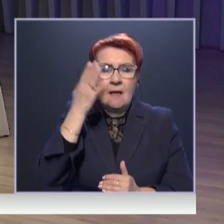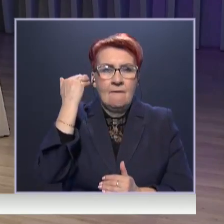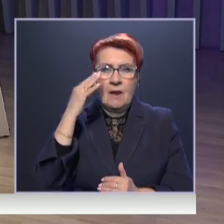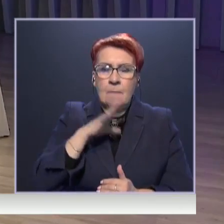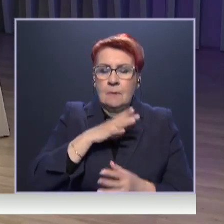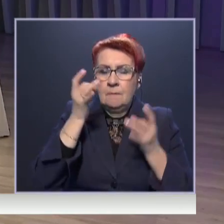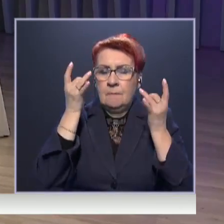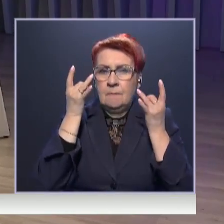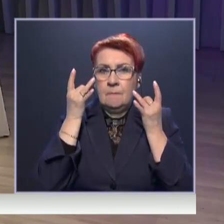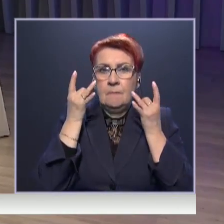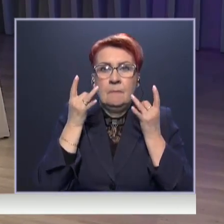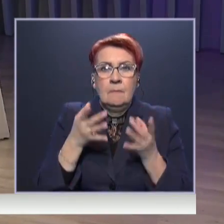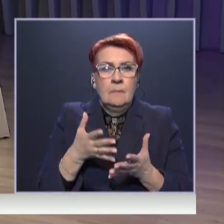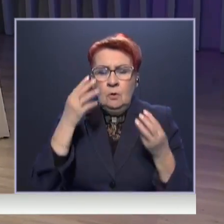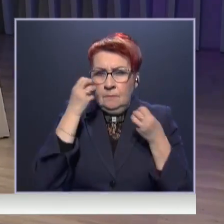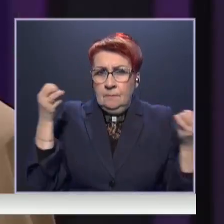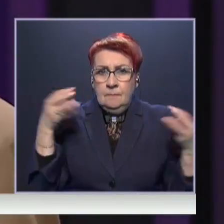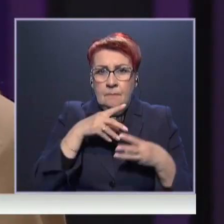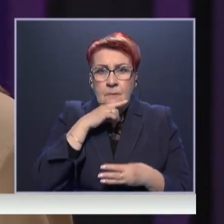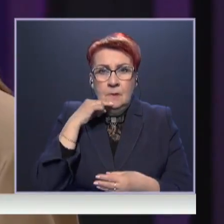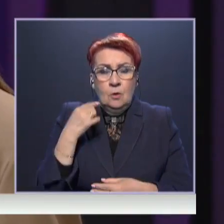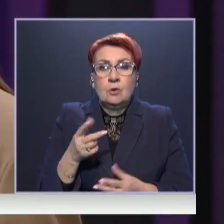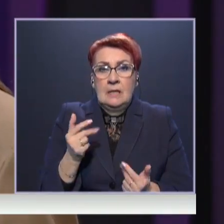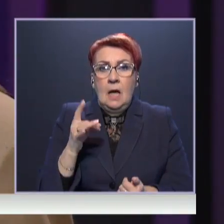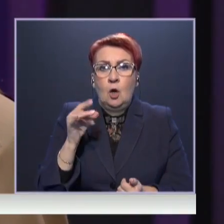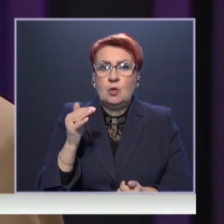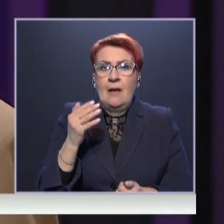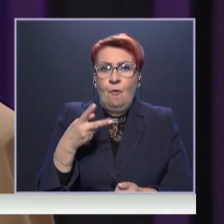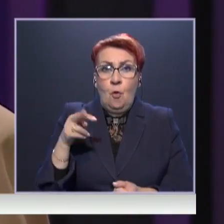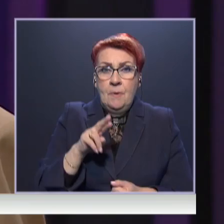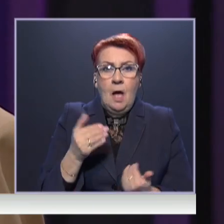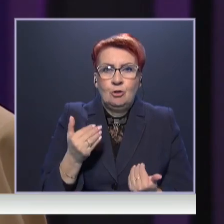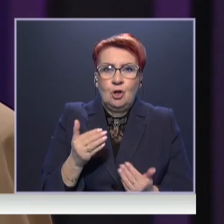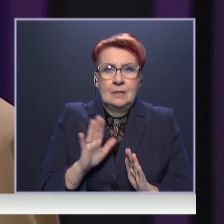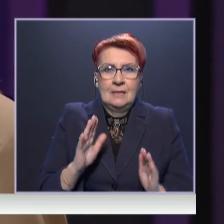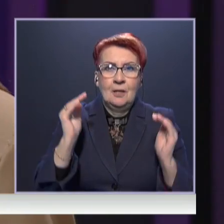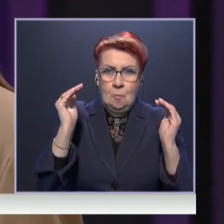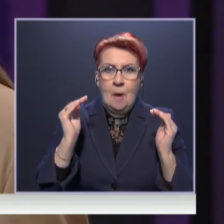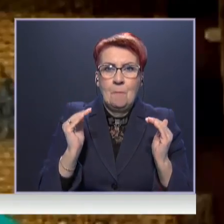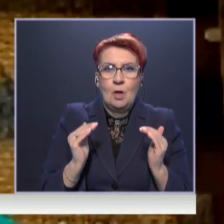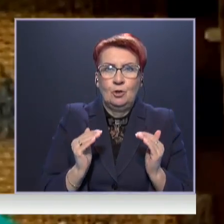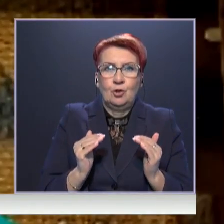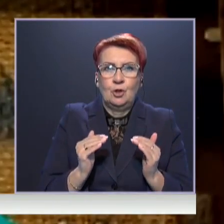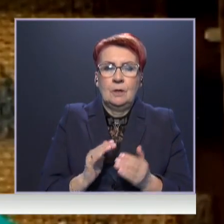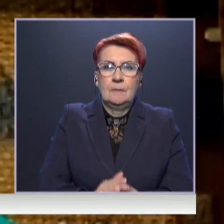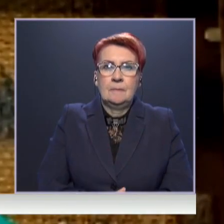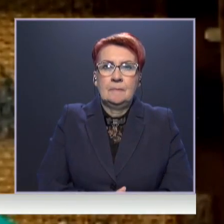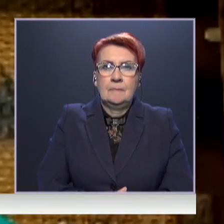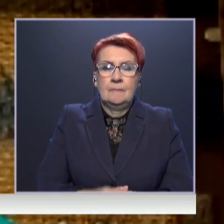ужасно сейчас нет как-то стало меньше конечно есть